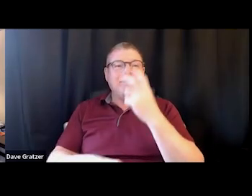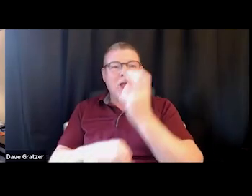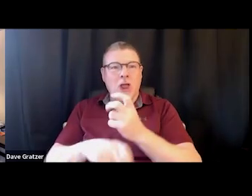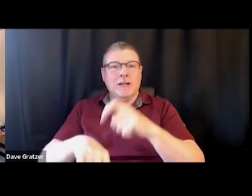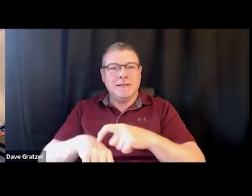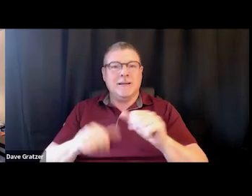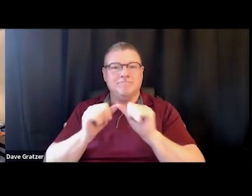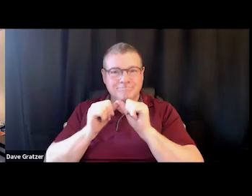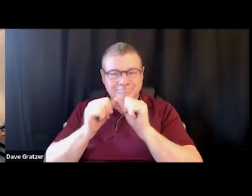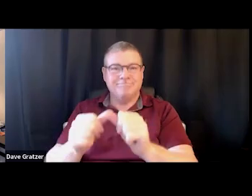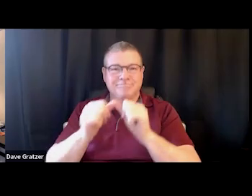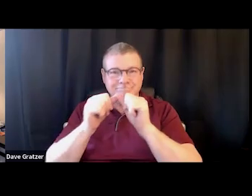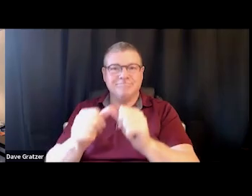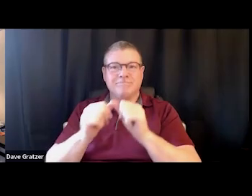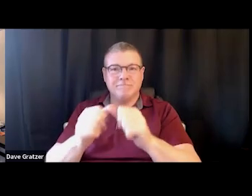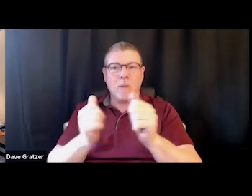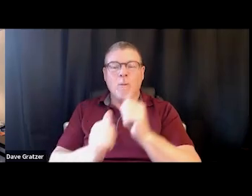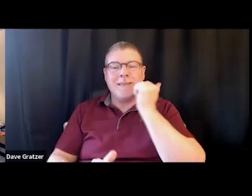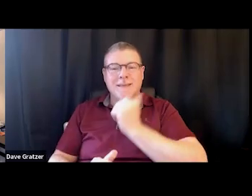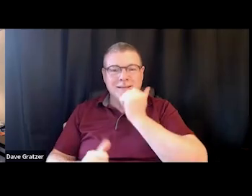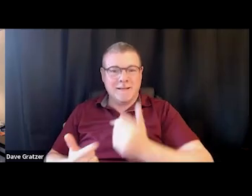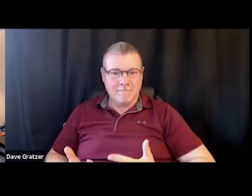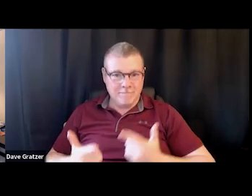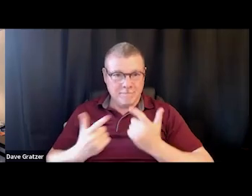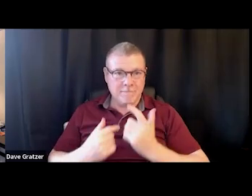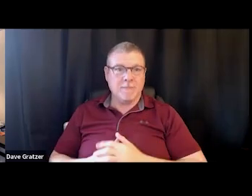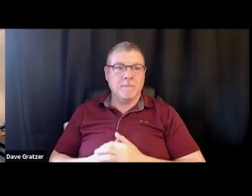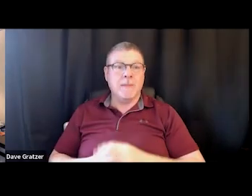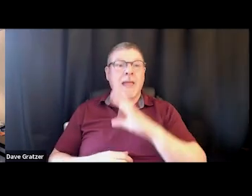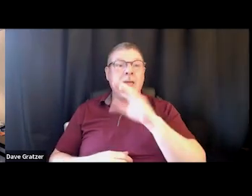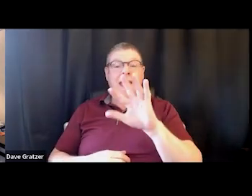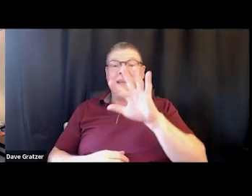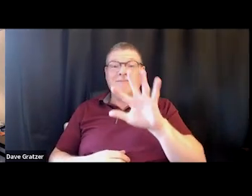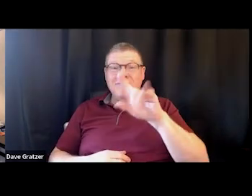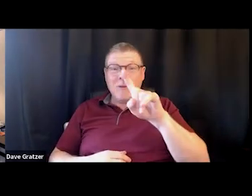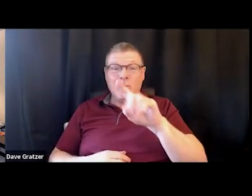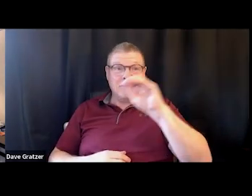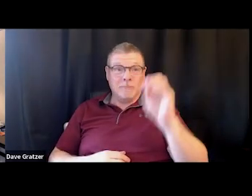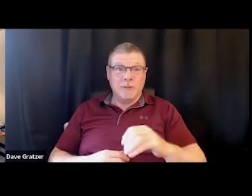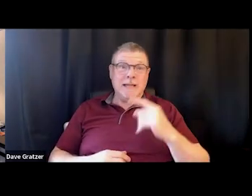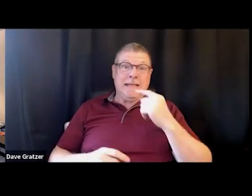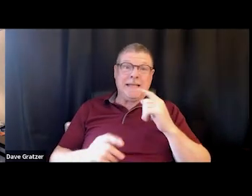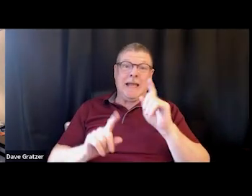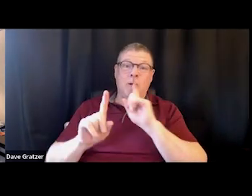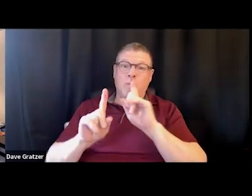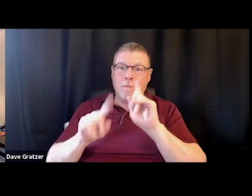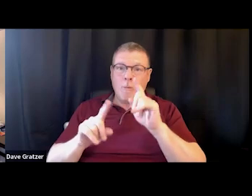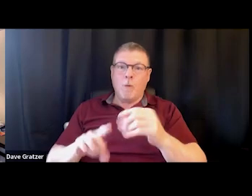El 51 % informó haber sufrido su primera lesión antes de quedarse sin hogar. Es una cuestión de causa y efecto,